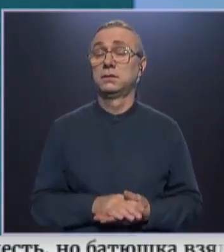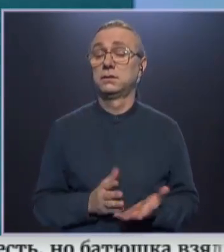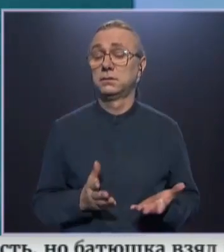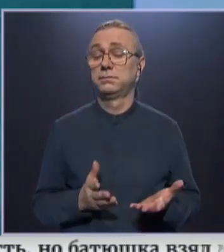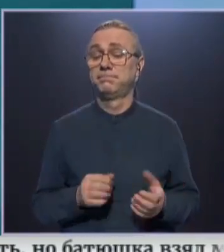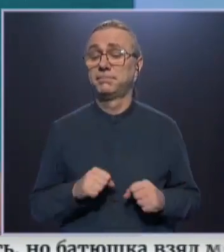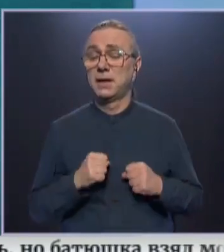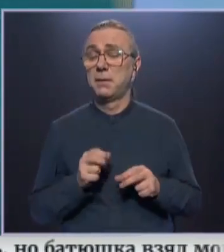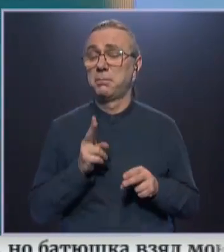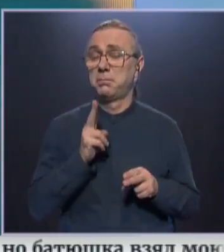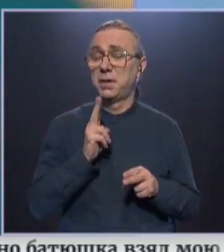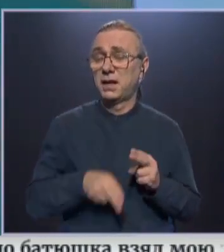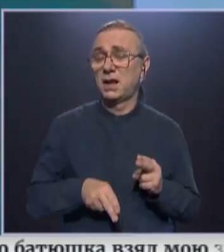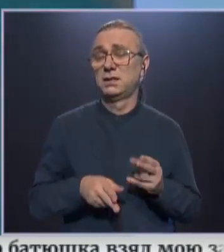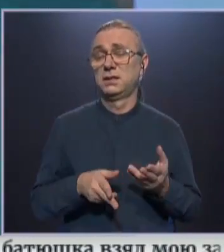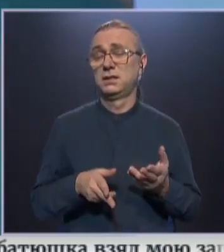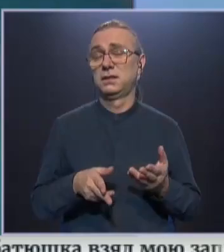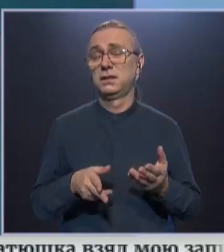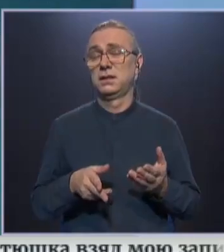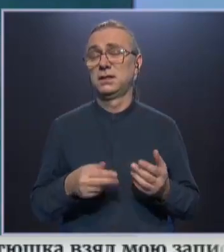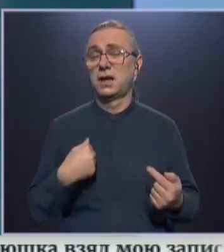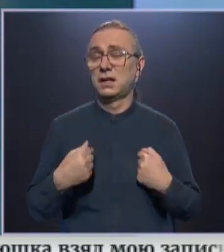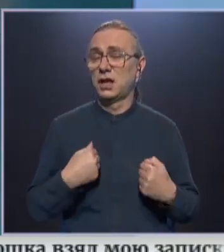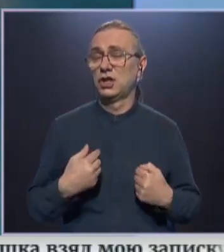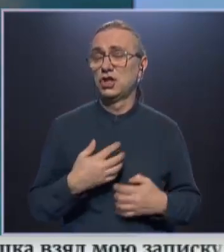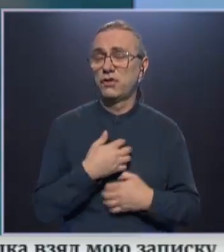смертью страдания животного таким образом облегчает